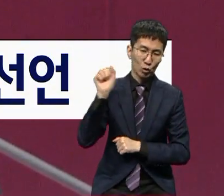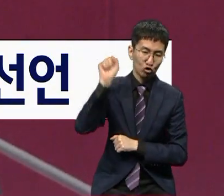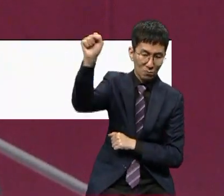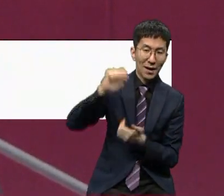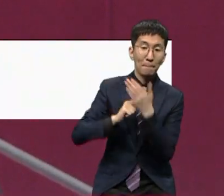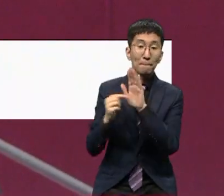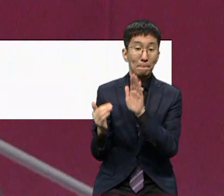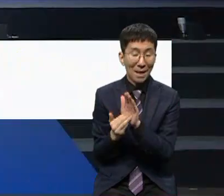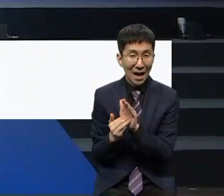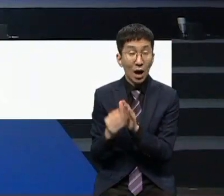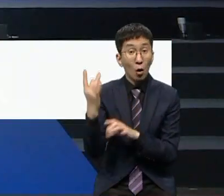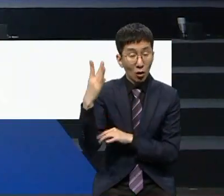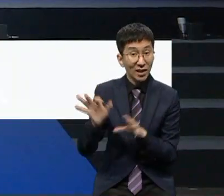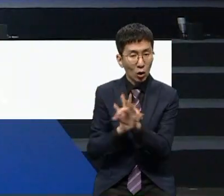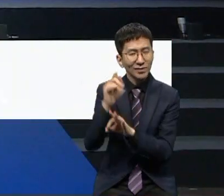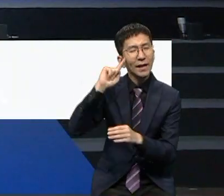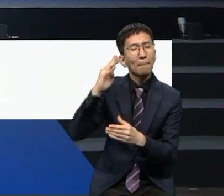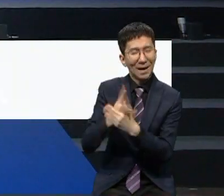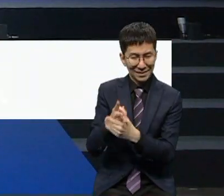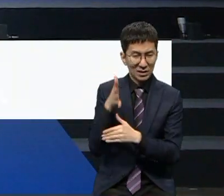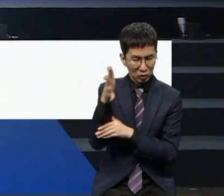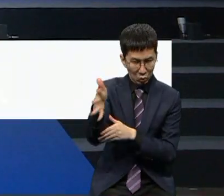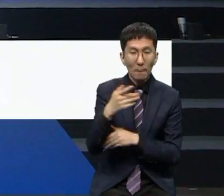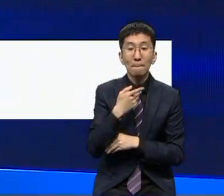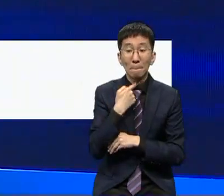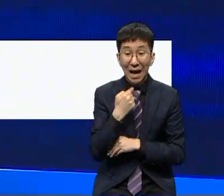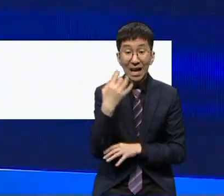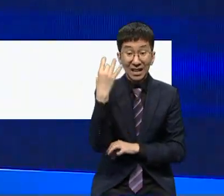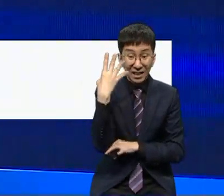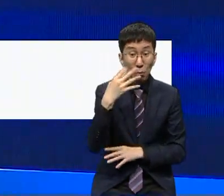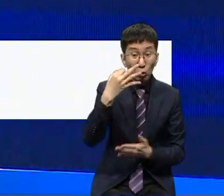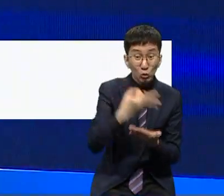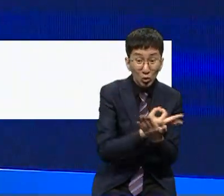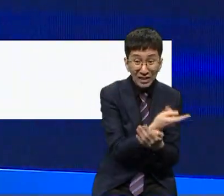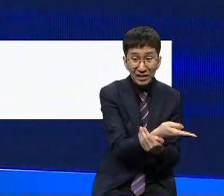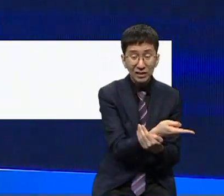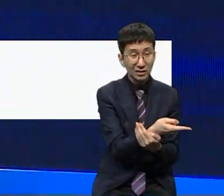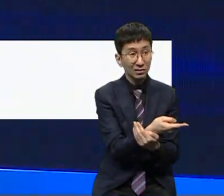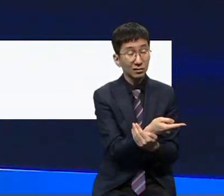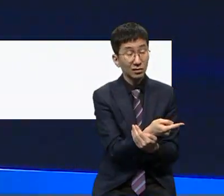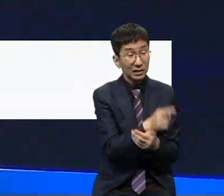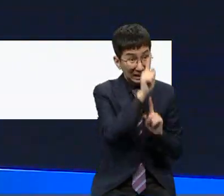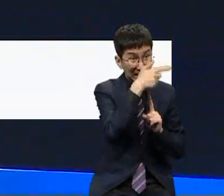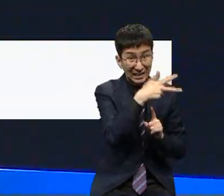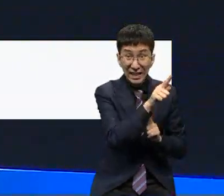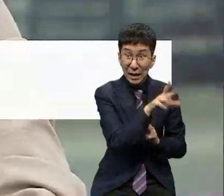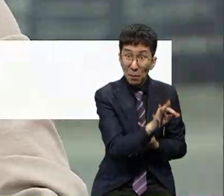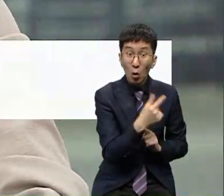경제학 박사 출신인 윤 의원은 기본 소득을 주창하는 이재명 지사와 설전을 벌이기도 했는데 경제 대통령을 내세울